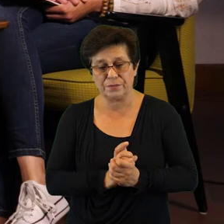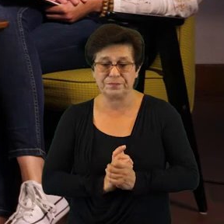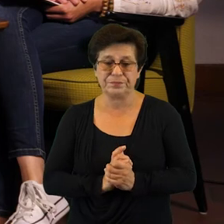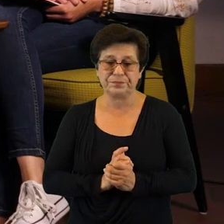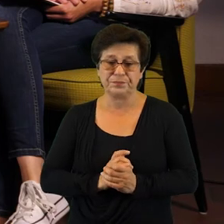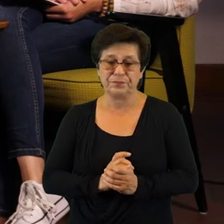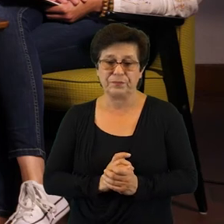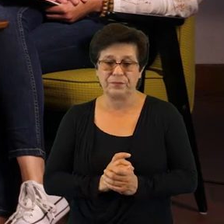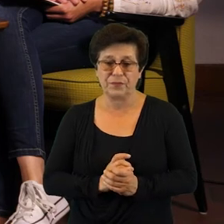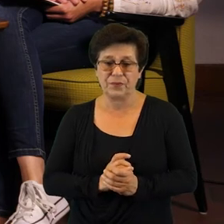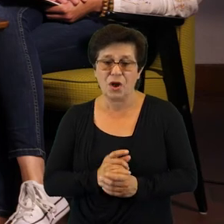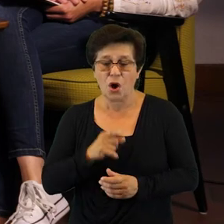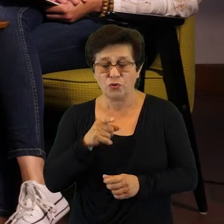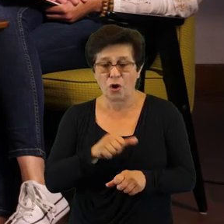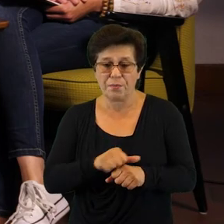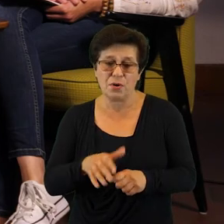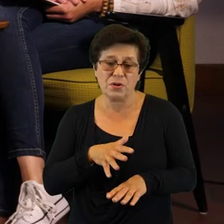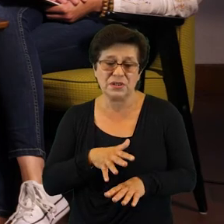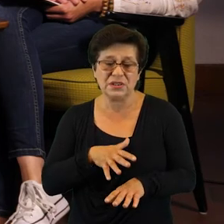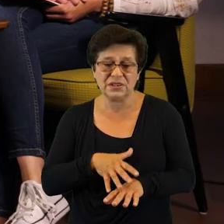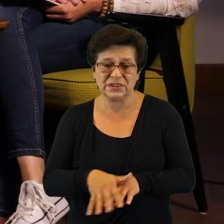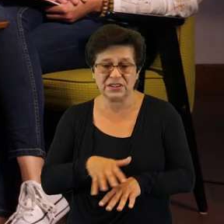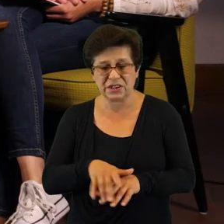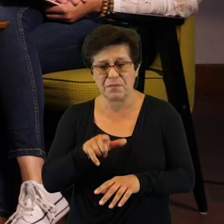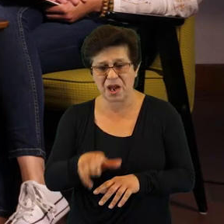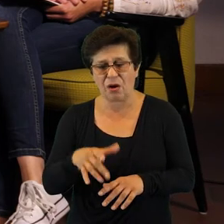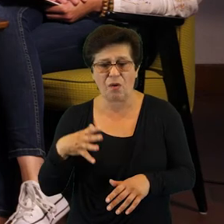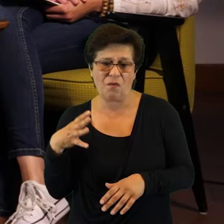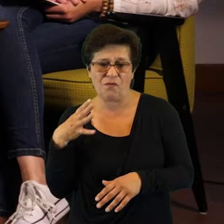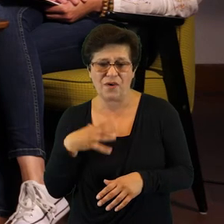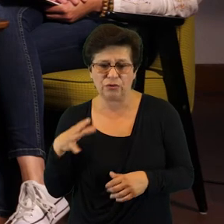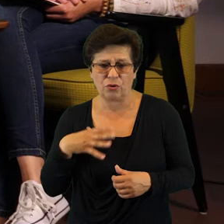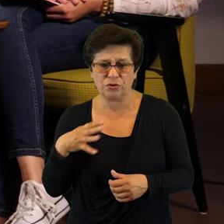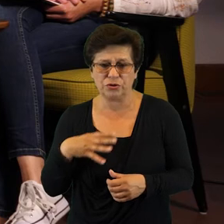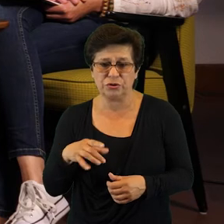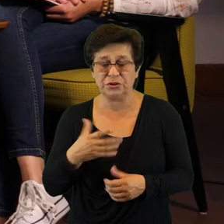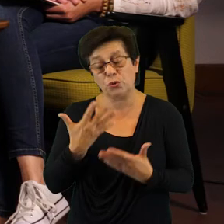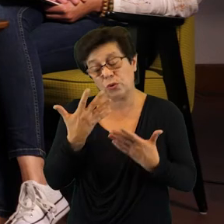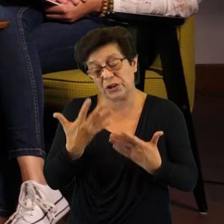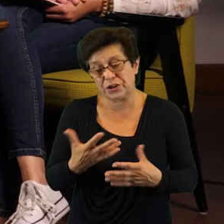więc to był system jego wartości, których chciał bronić.